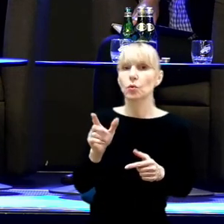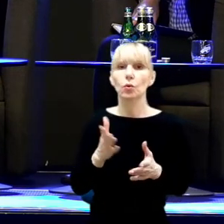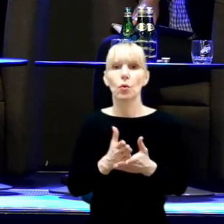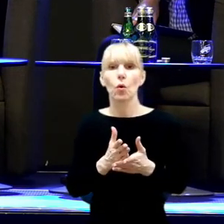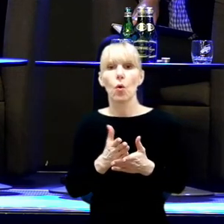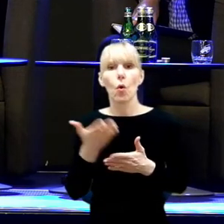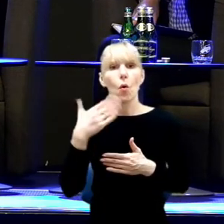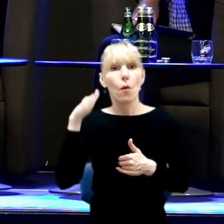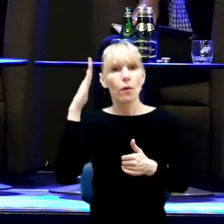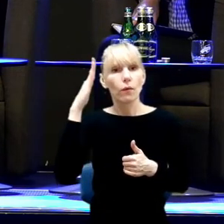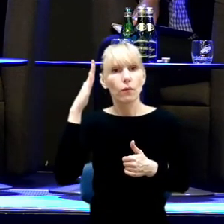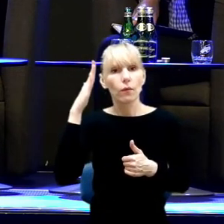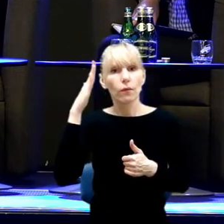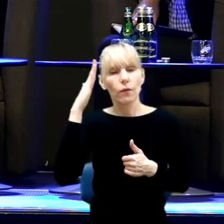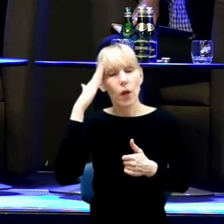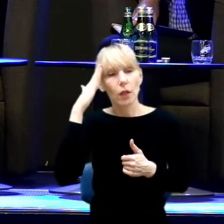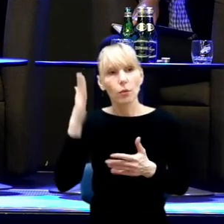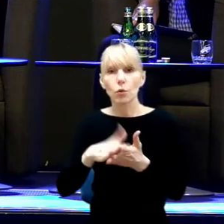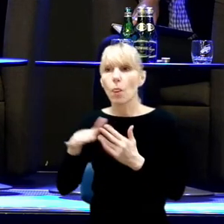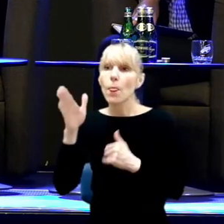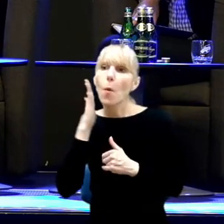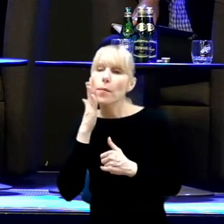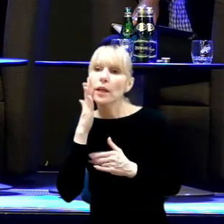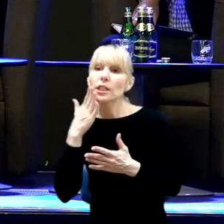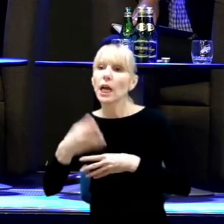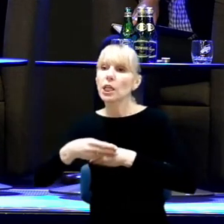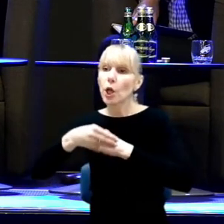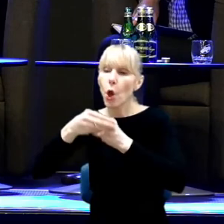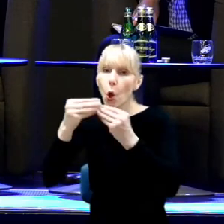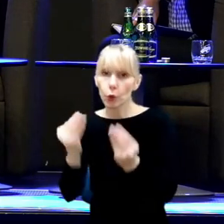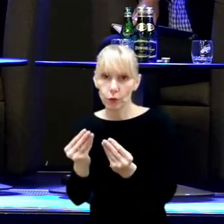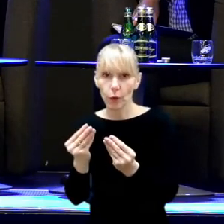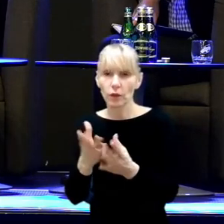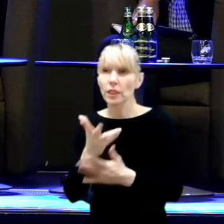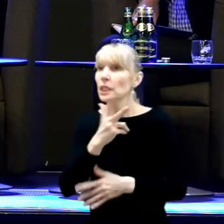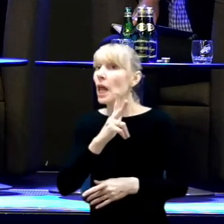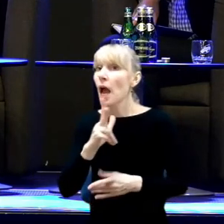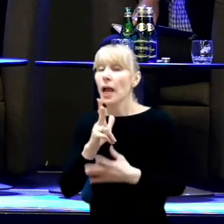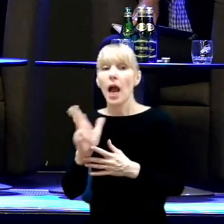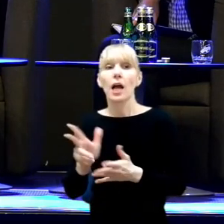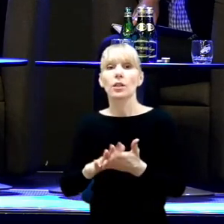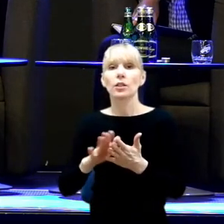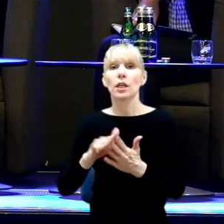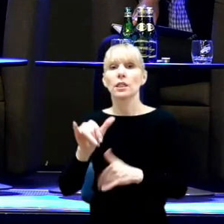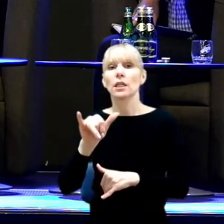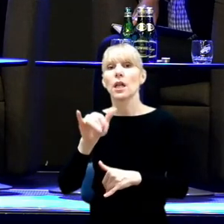jest tym czynnikiem rozwojowym dla każdej jednostki samorządu terytorialnego,